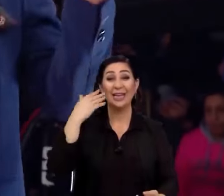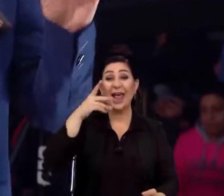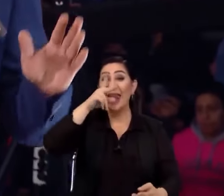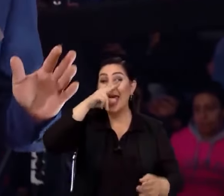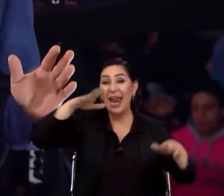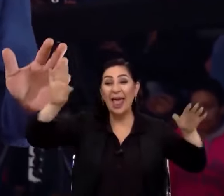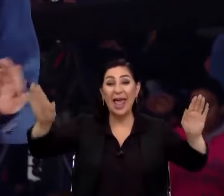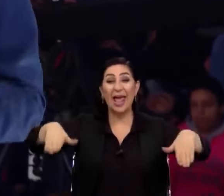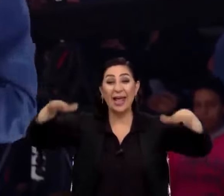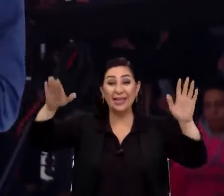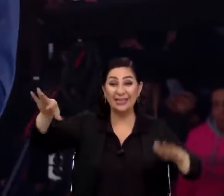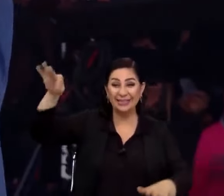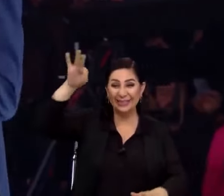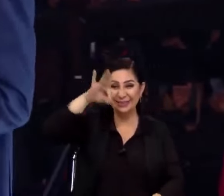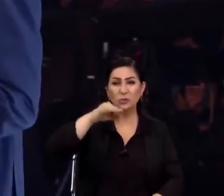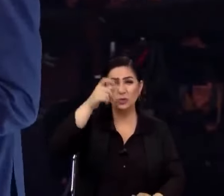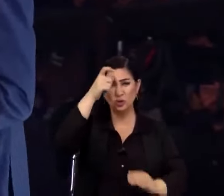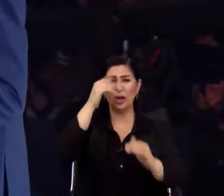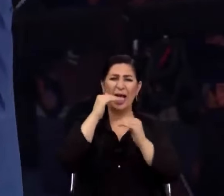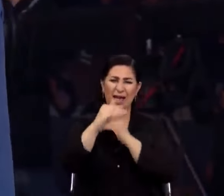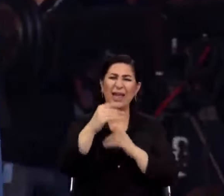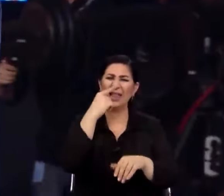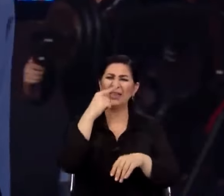Bilmem ne filan vardı daha doğrusu Türk halkı da Bence artık öyle sanıyor yani